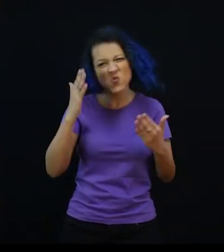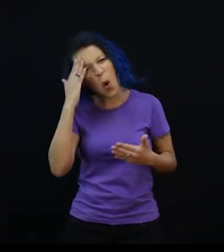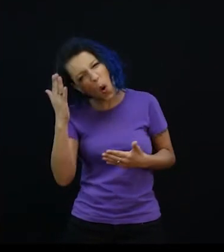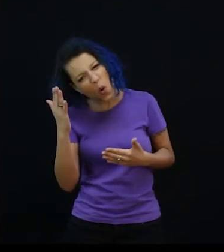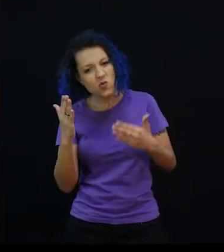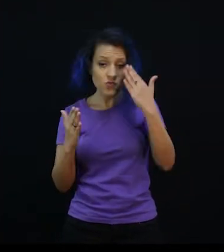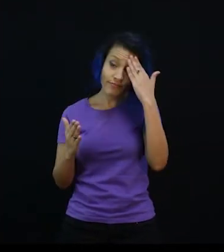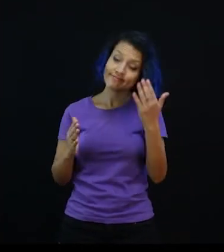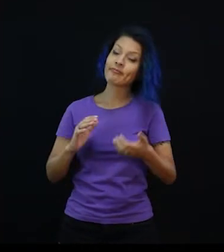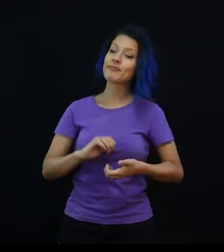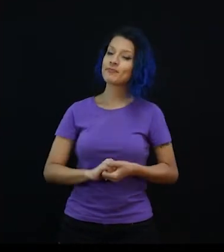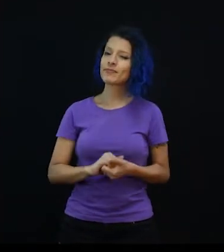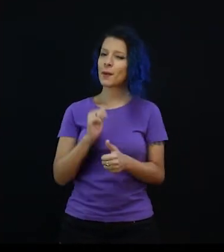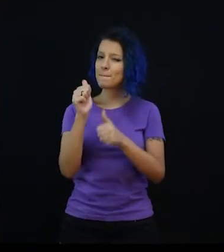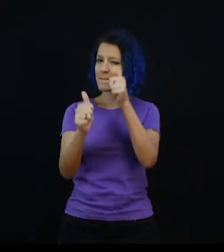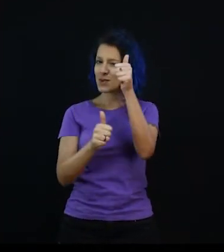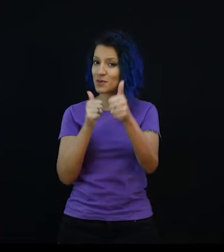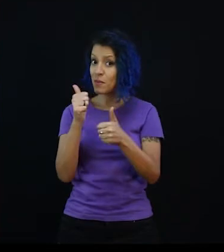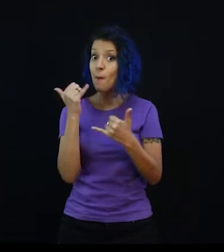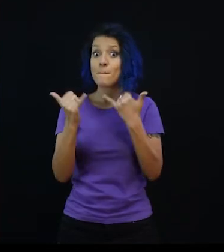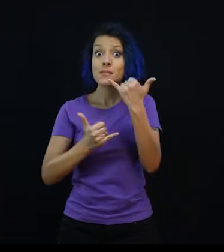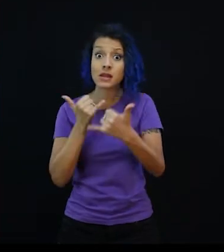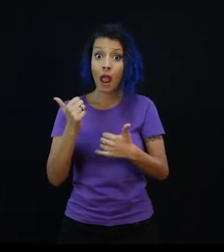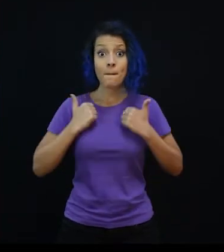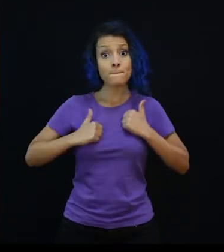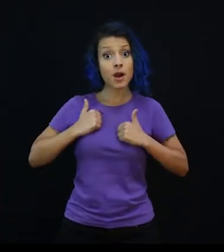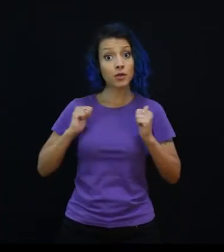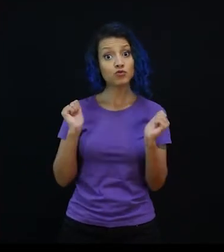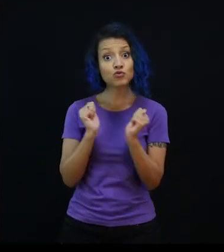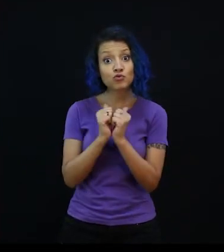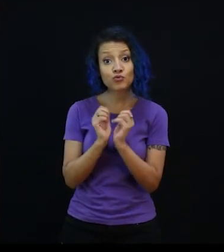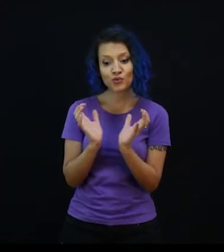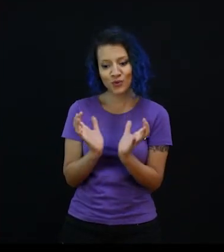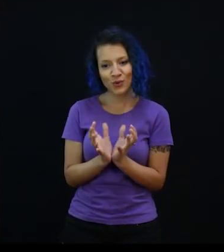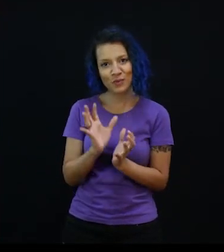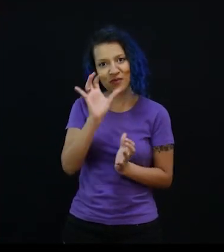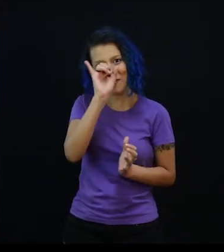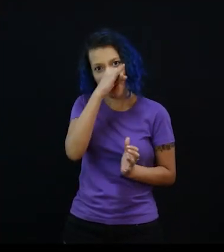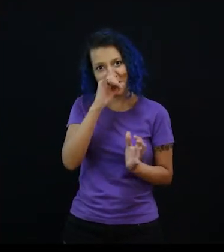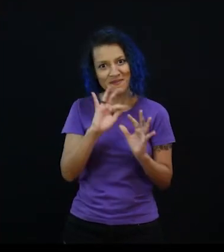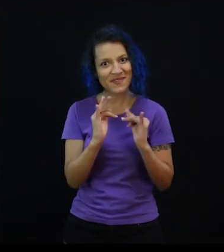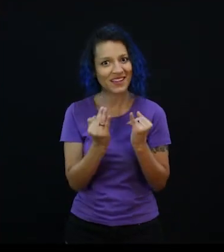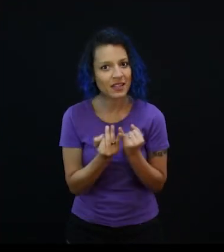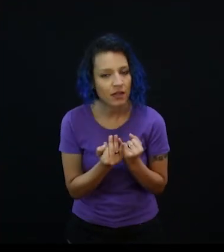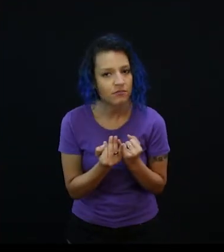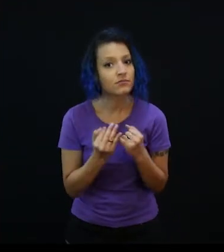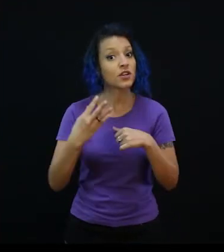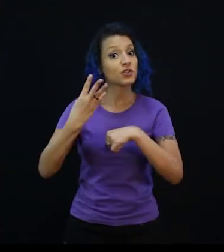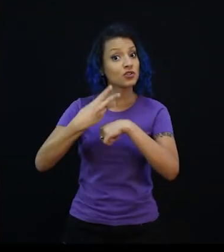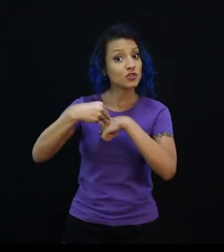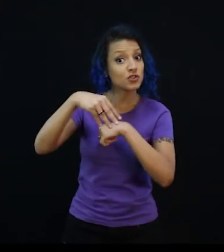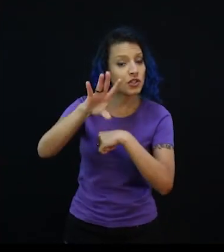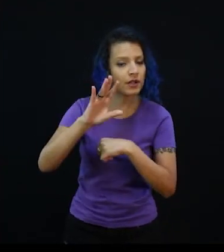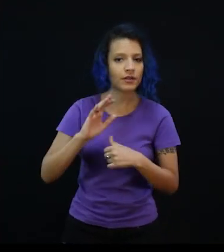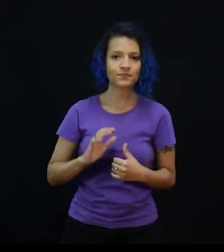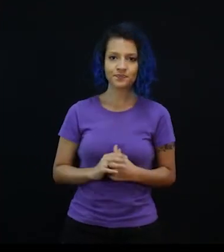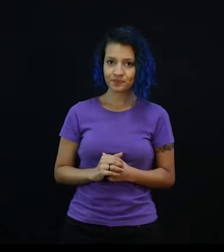Foi muito bom brincar e tomar banho com vocês. E vou dar uma dica também. Essa brincadeira é muito legal